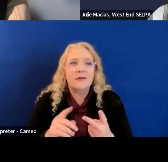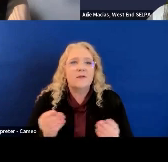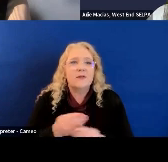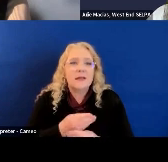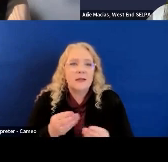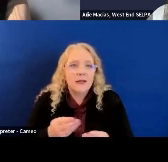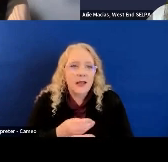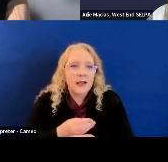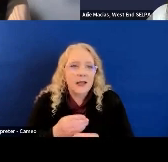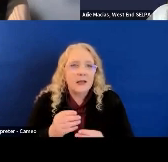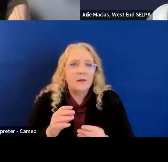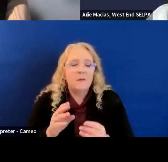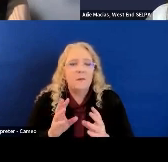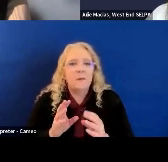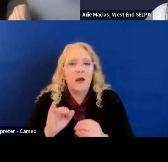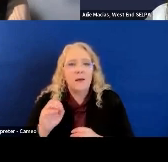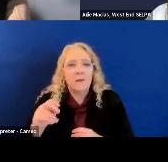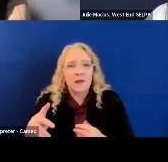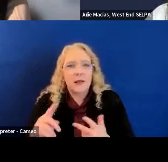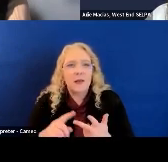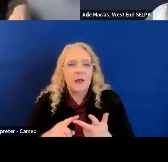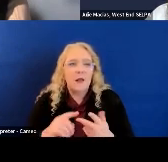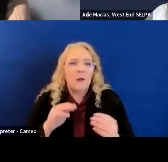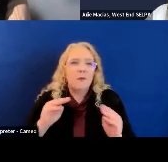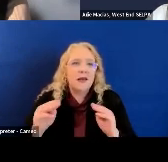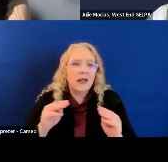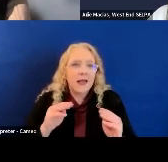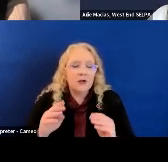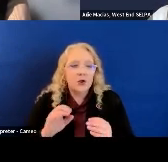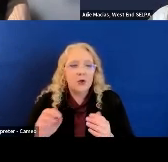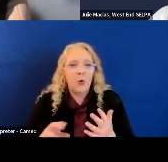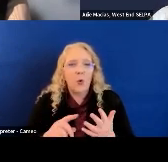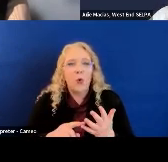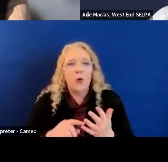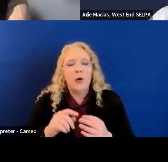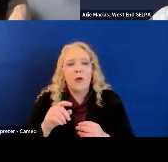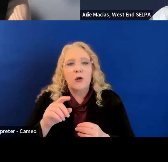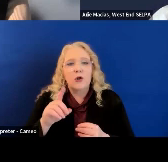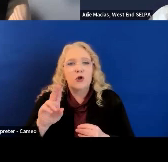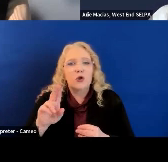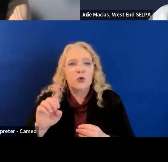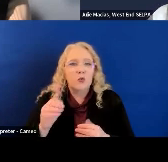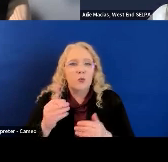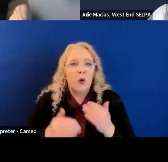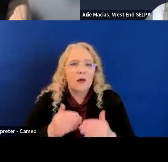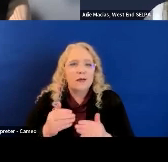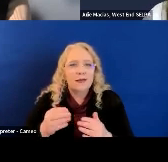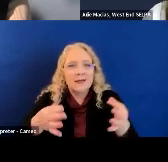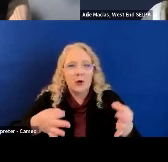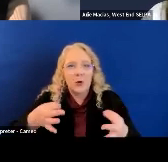mediación de IEP facilitada, presentación de una queja estatal o audiencias de debido proceso, el objetivo siempre es trabajar